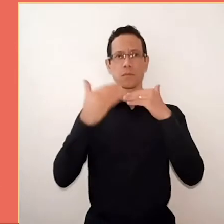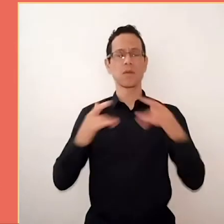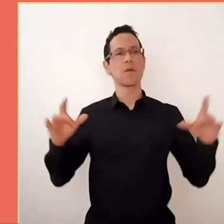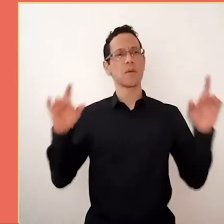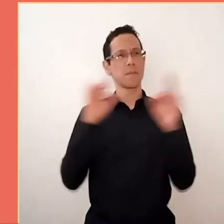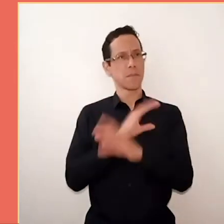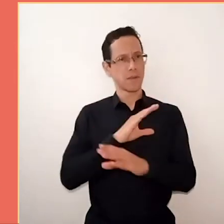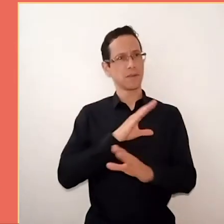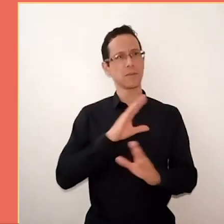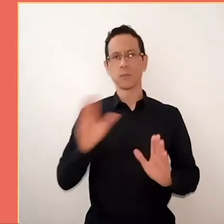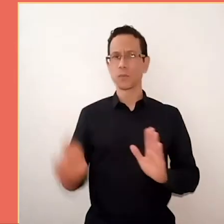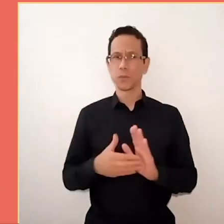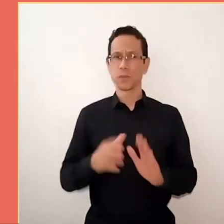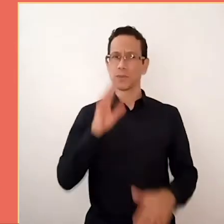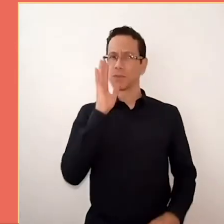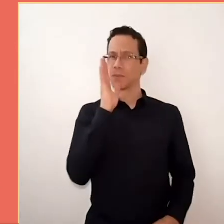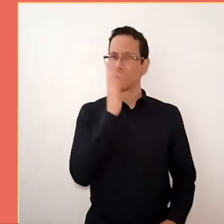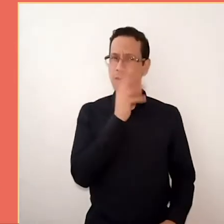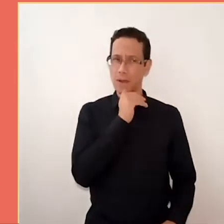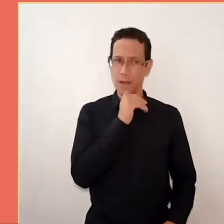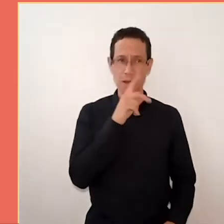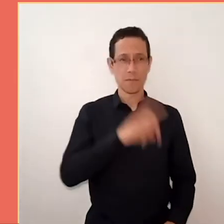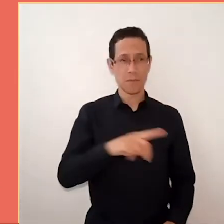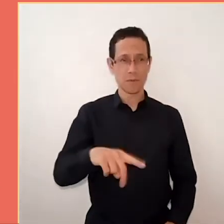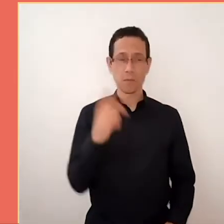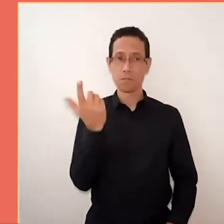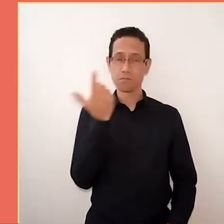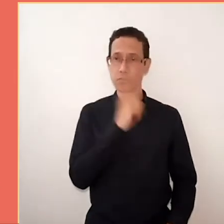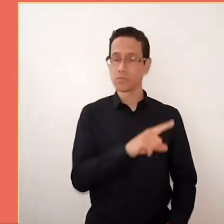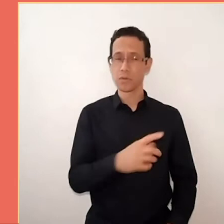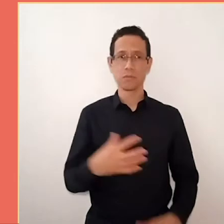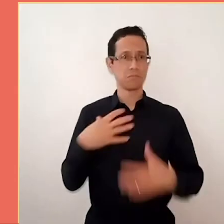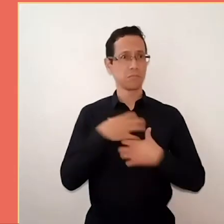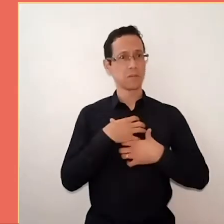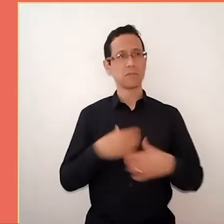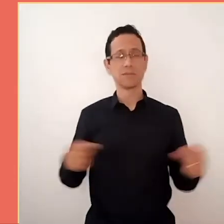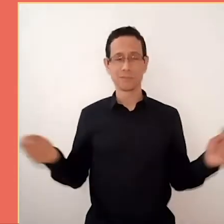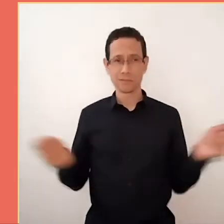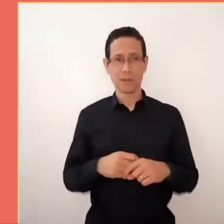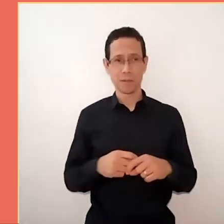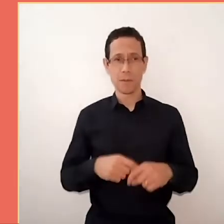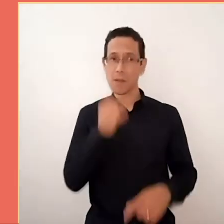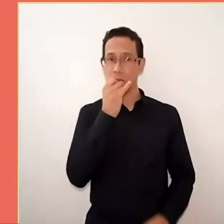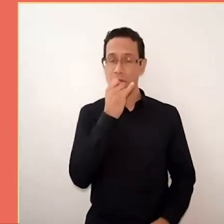E ela abre pra professora uma possibilidade que chega a emocionar. A rede privada tem feito isso muito melhor do que a gente.